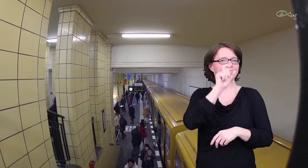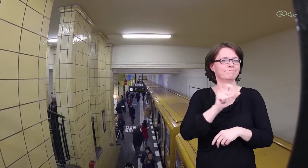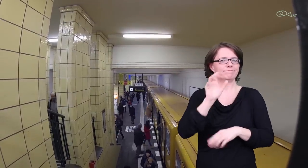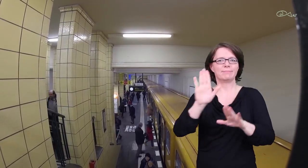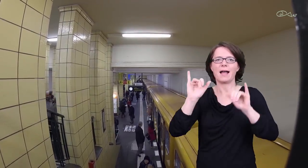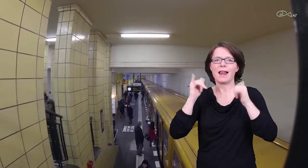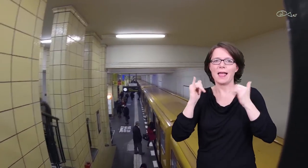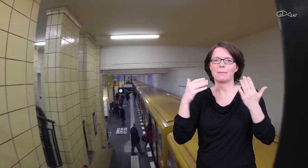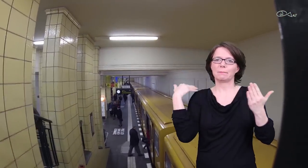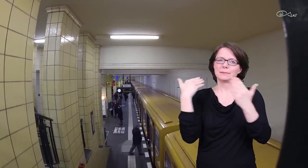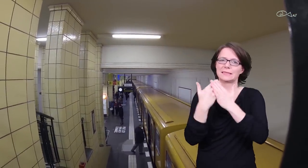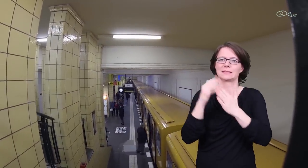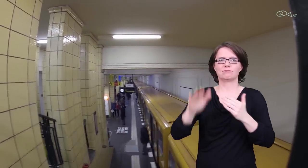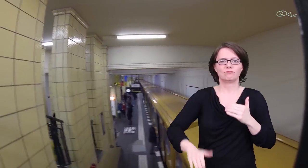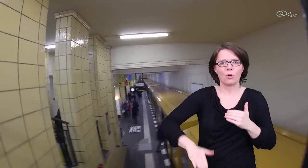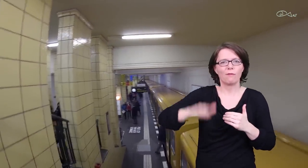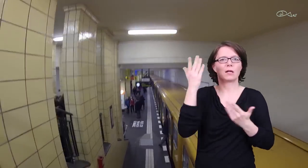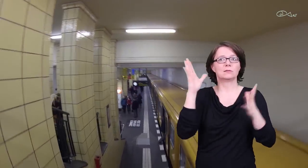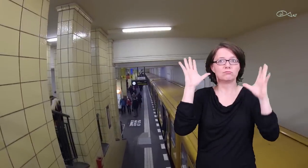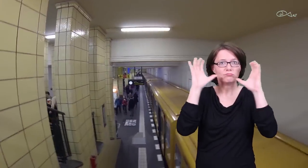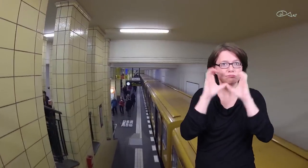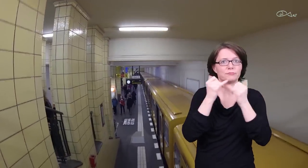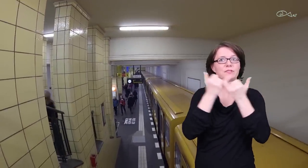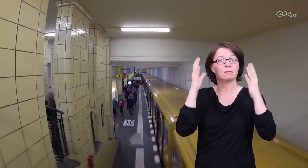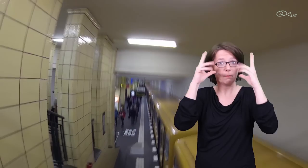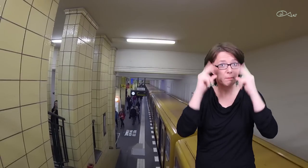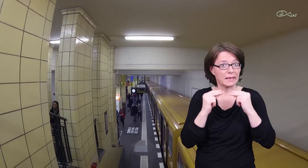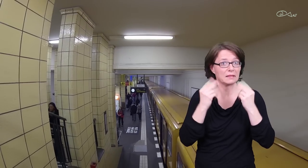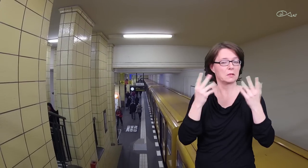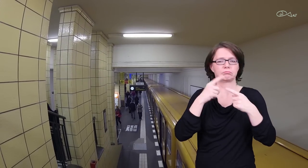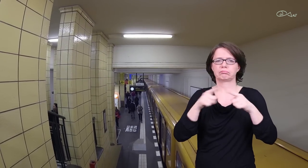Wir haben 6 taube Menschen getroffen und sie nach ihrem Leben, ihrer Erblindung und ihren Erfahrungen gefragt.